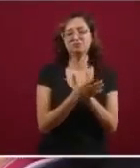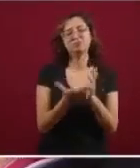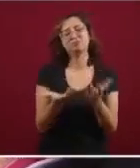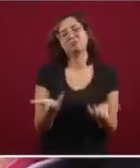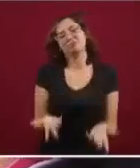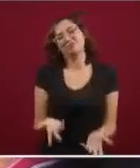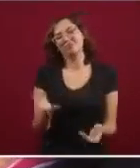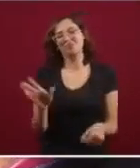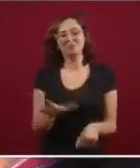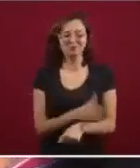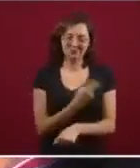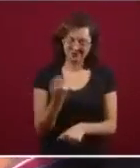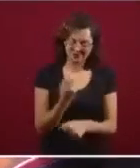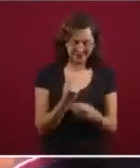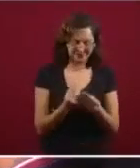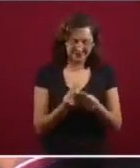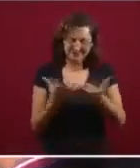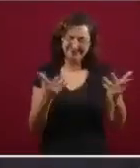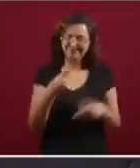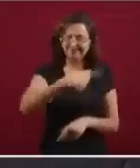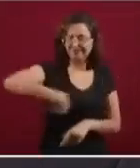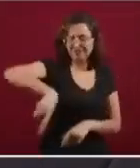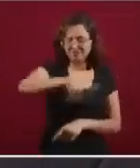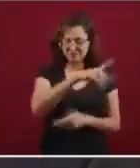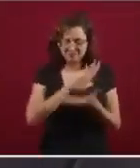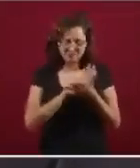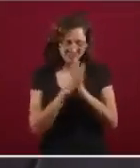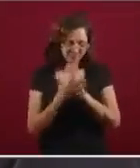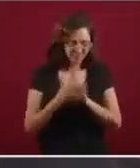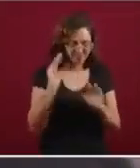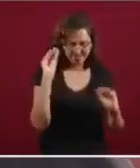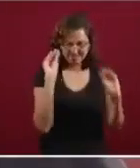todo lo hacían así, bien amarrado.